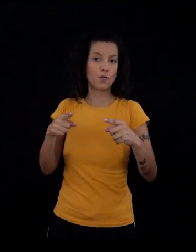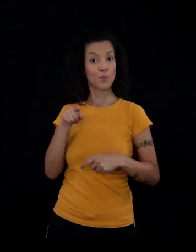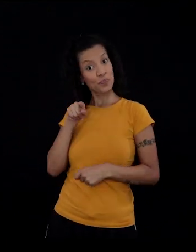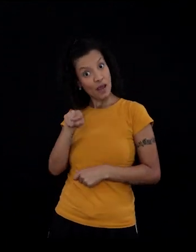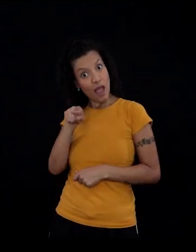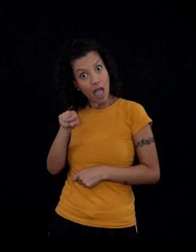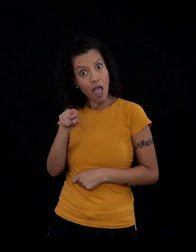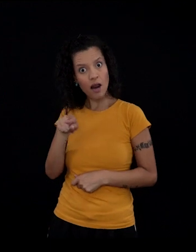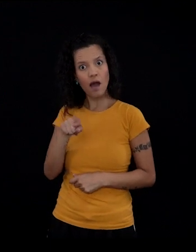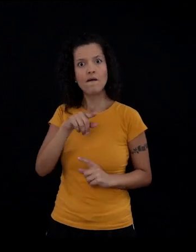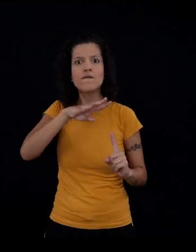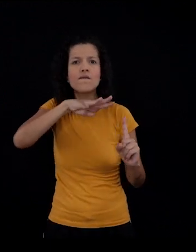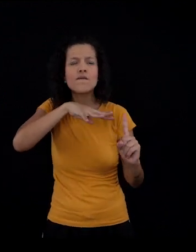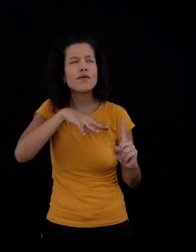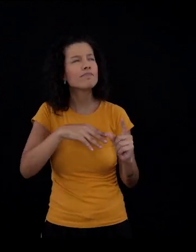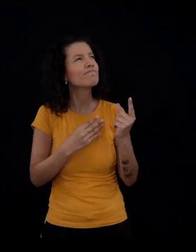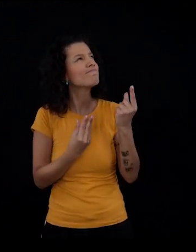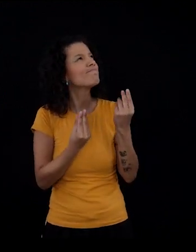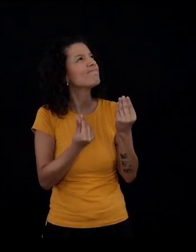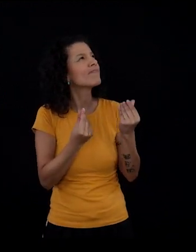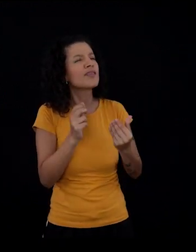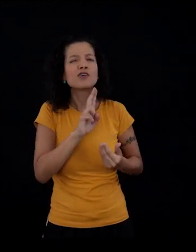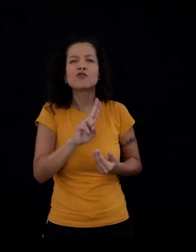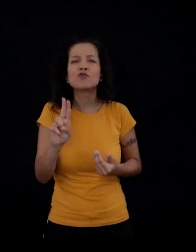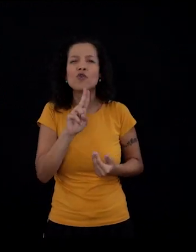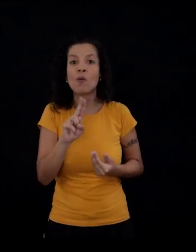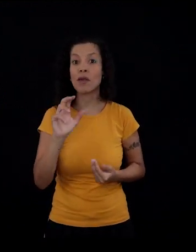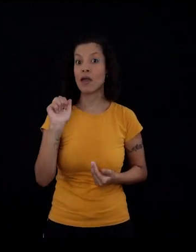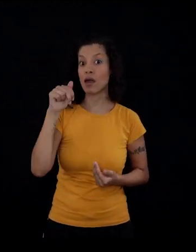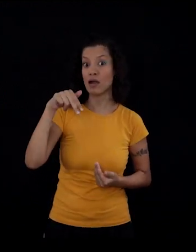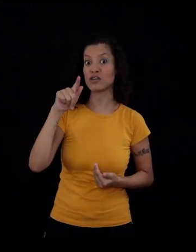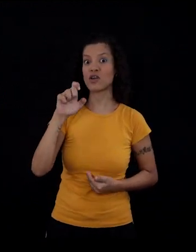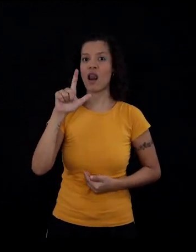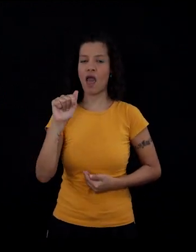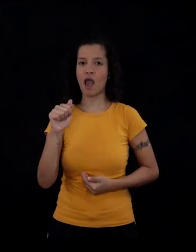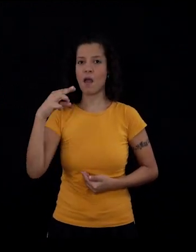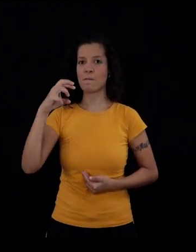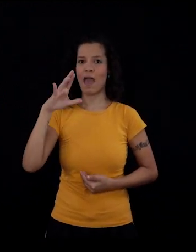Ela é muito fã da... Ângela Maria.